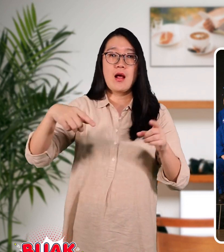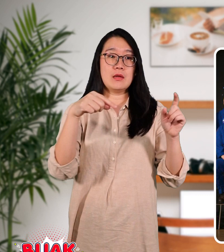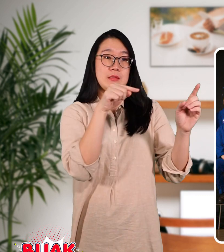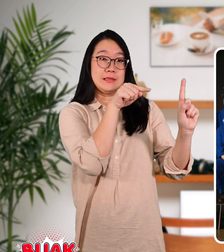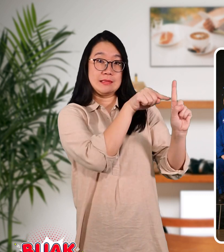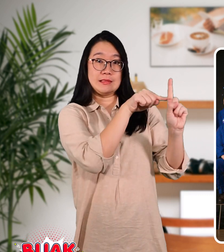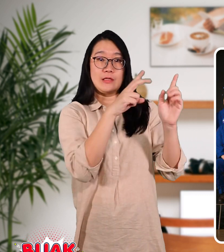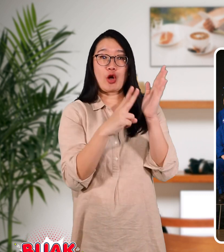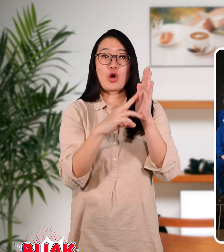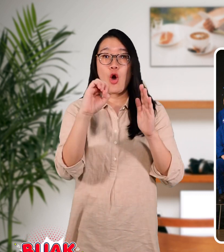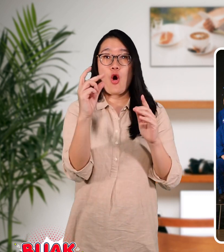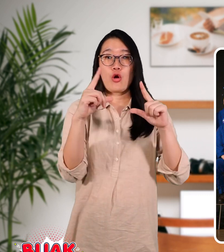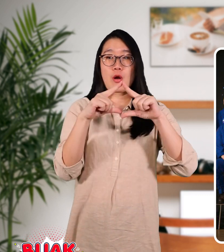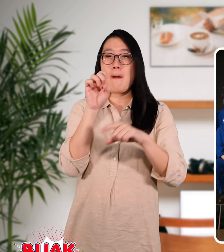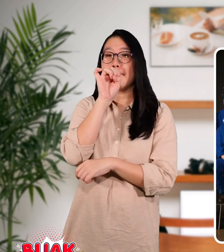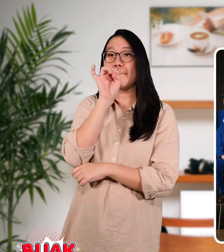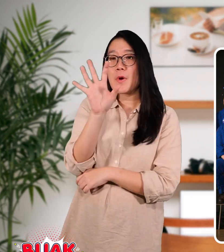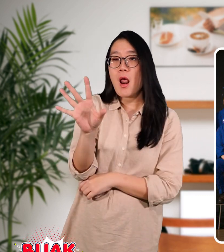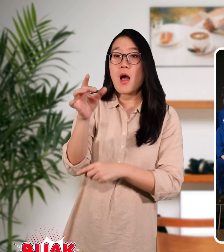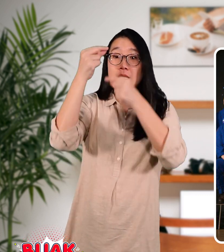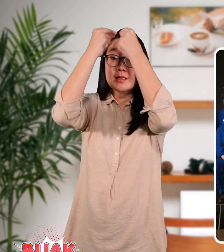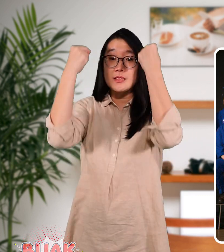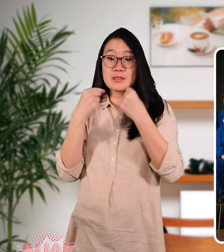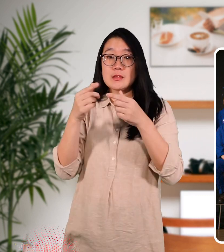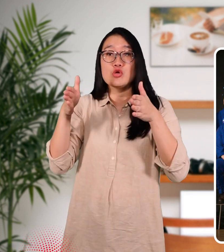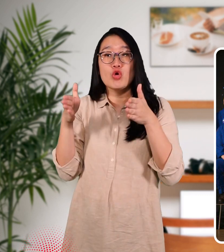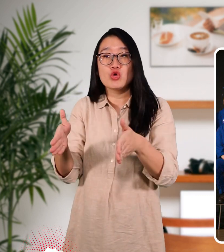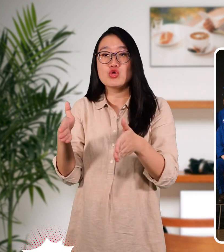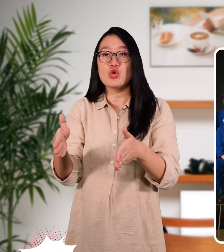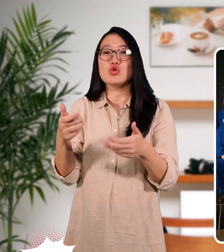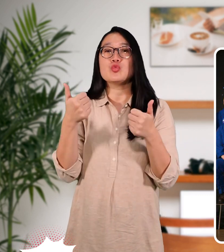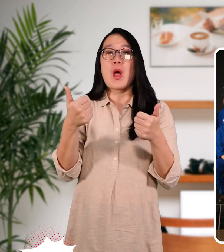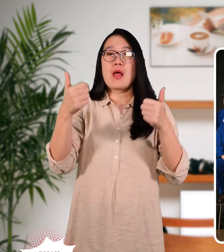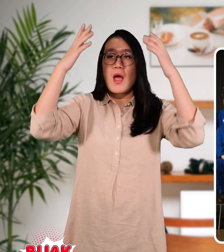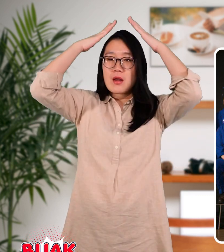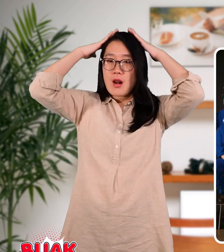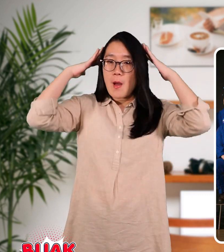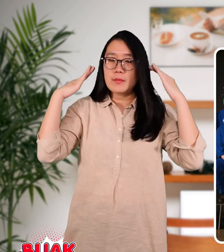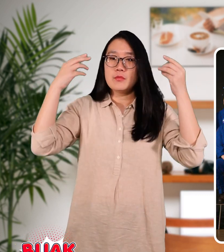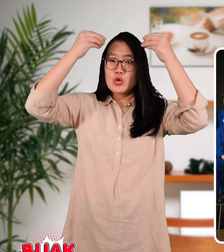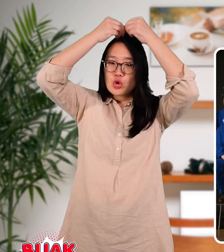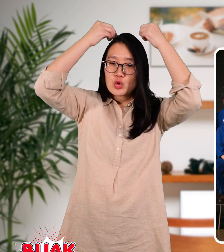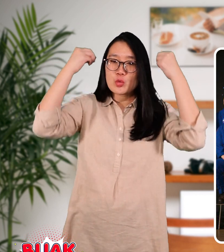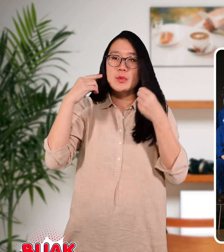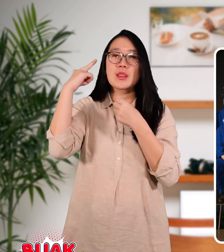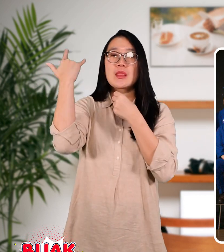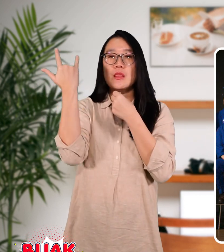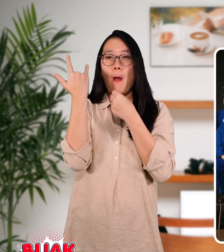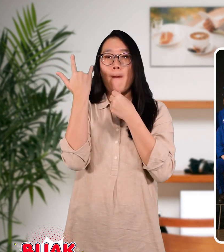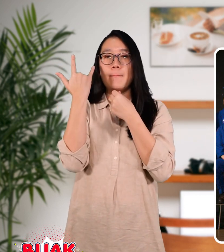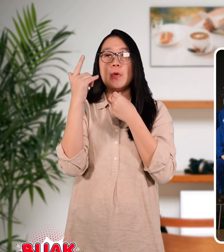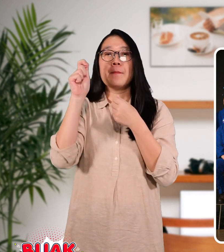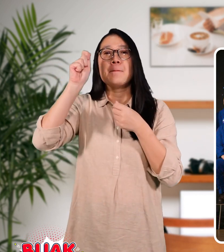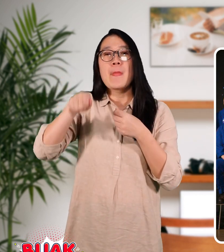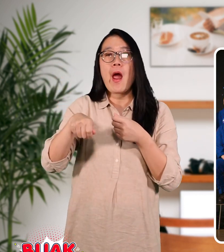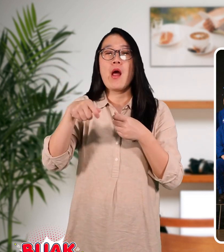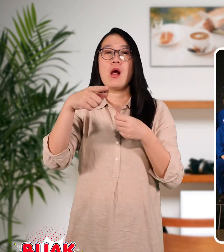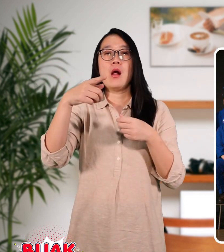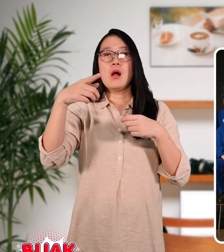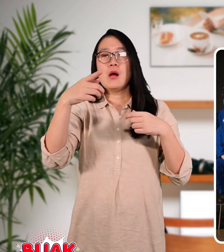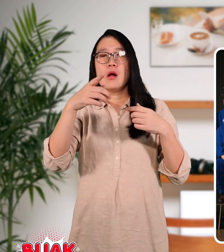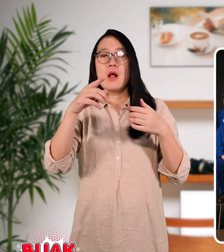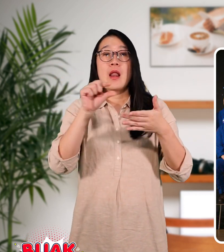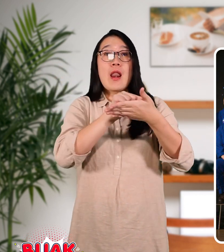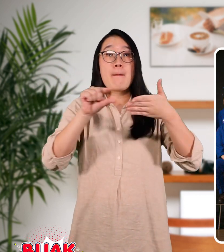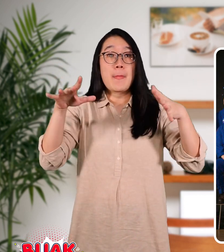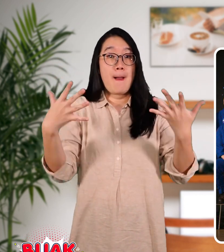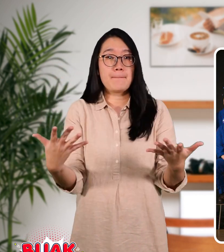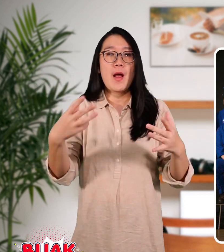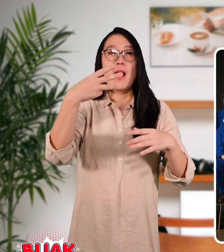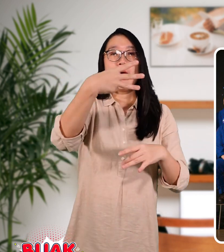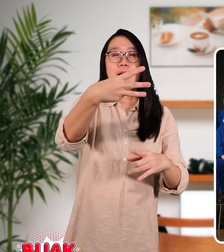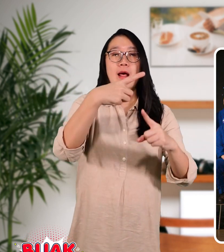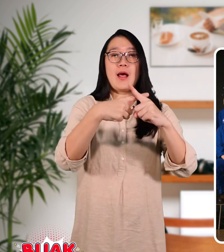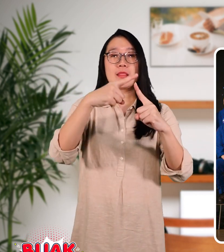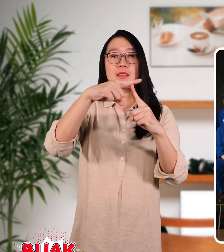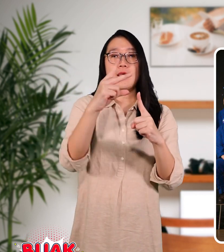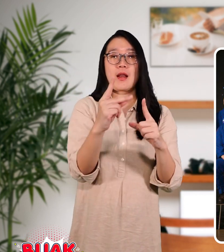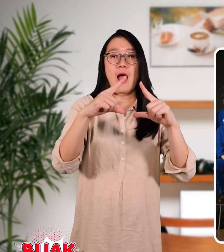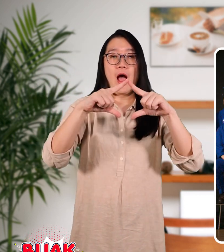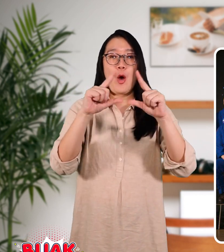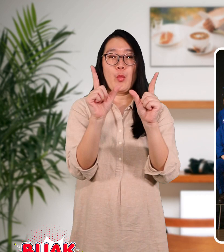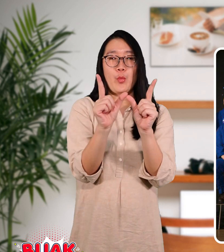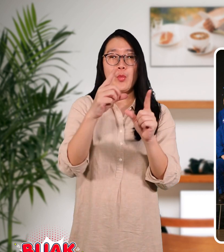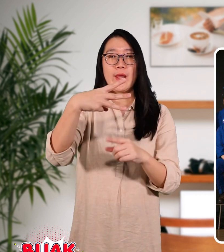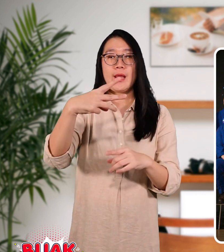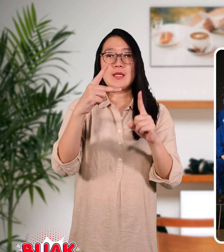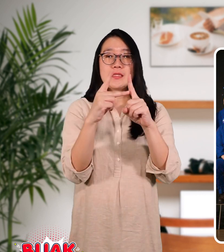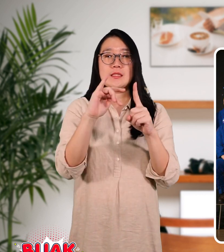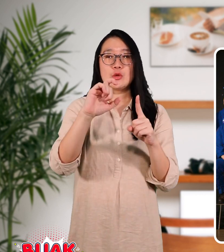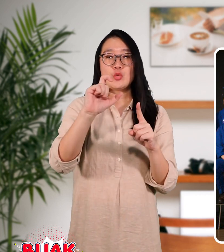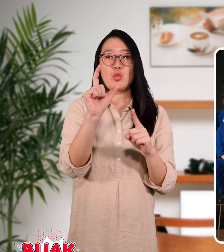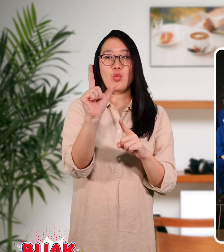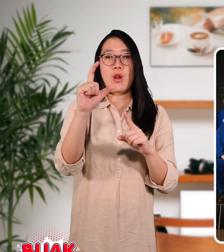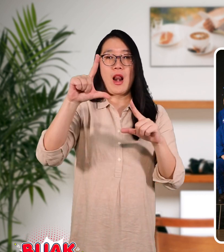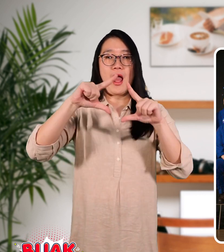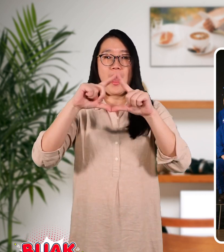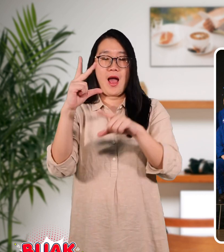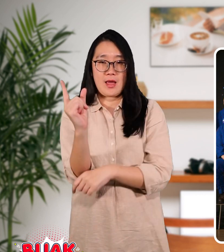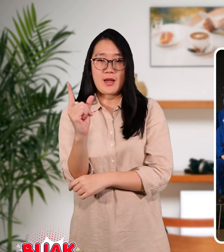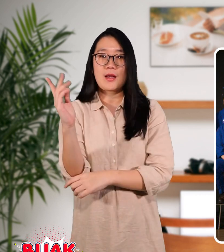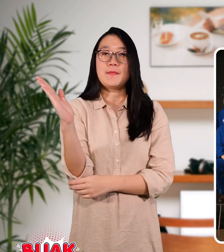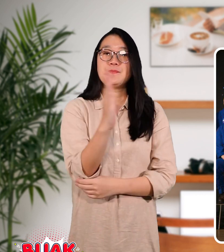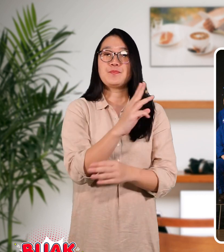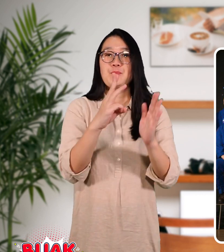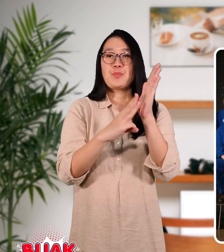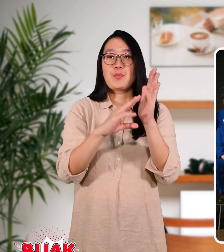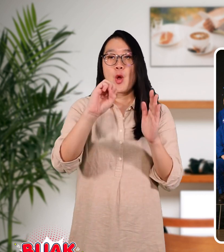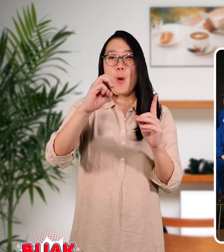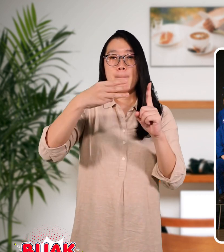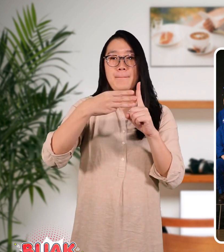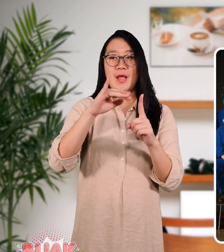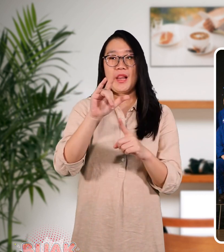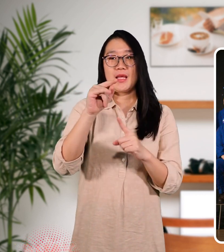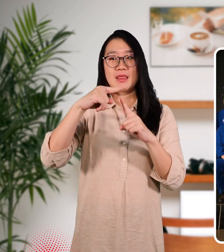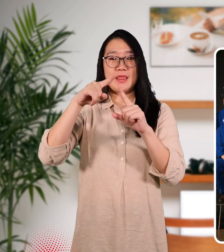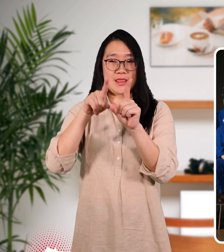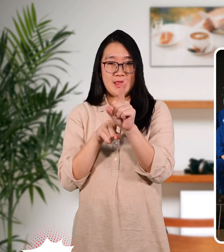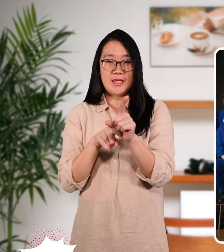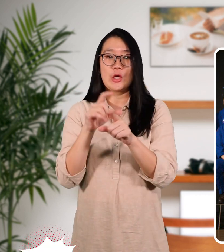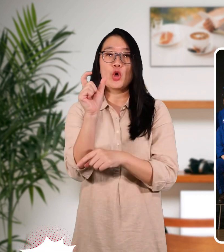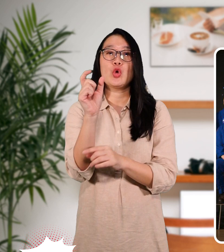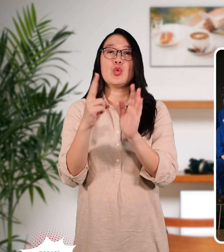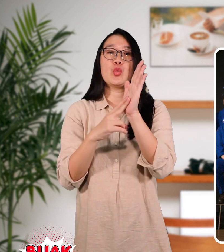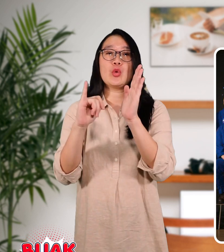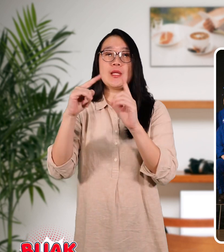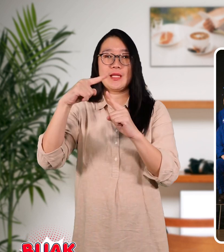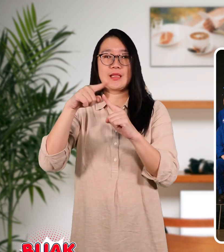Nora bilang itu hijab khusus supaya rambutnya tetap tertutup saat memakai helm Extravehicular Mobility Unit (EMU)